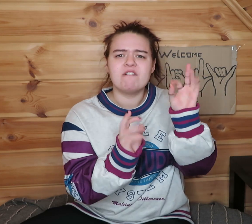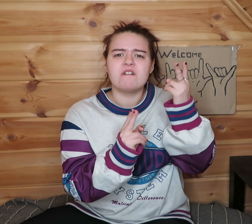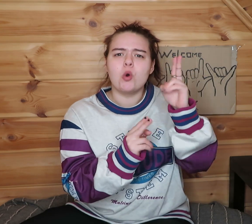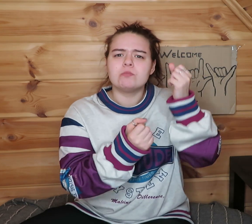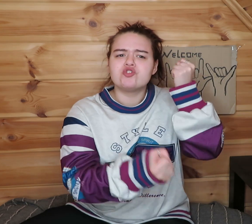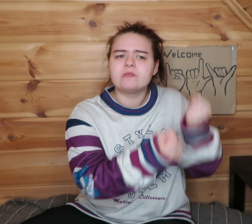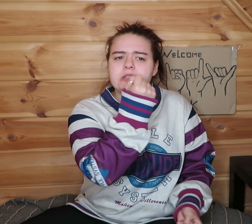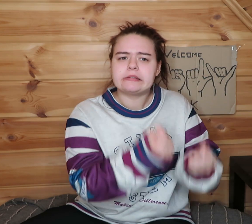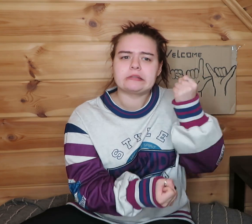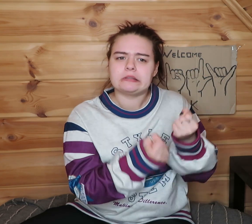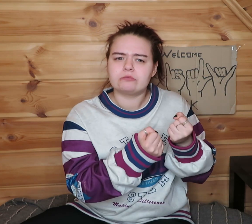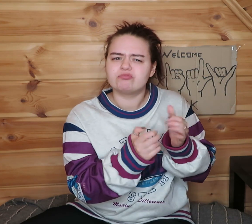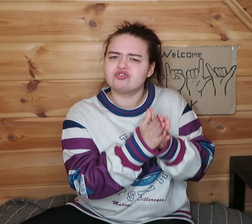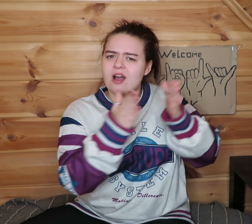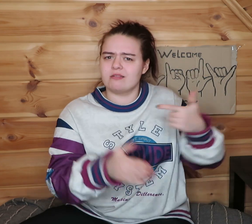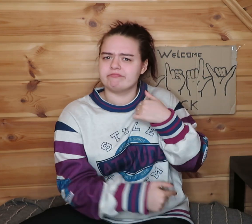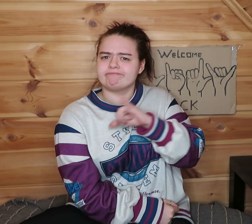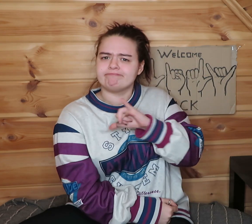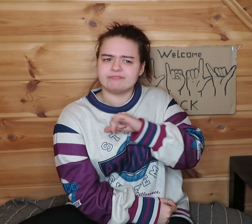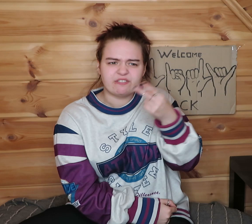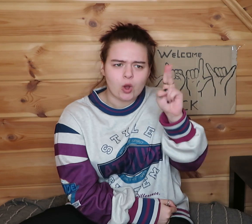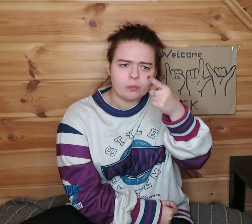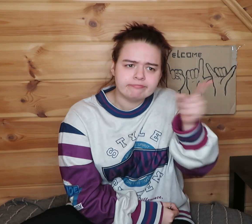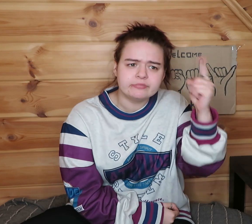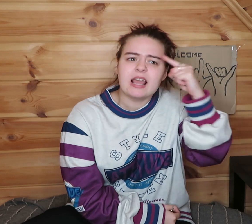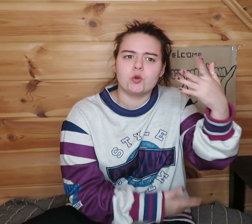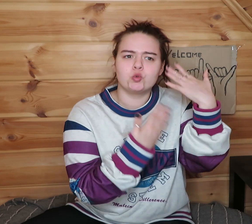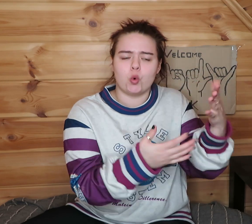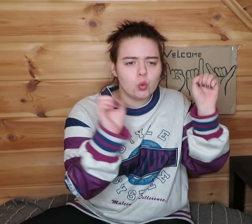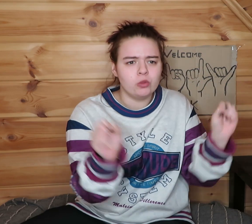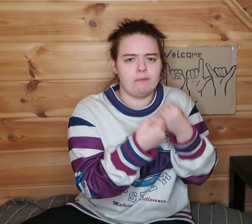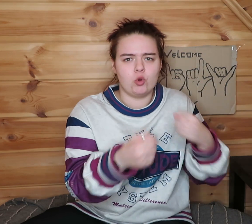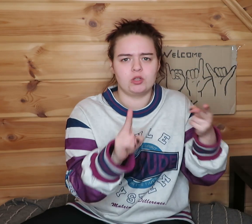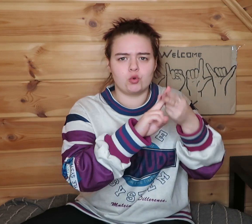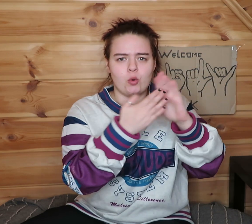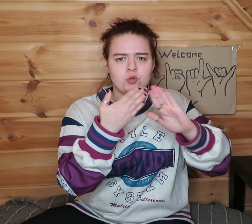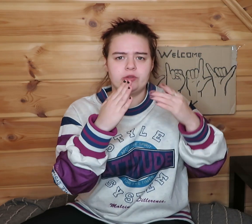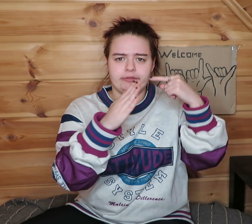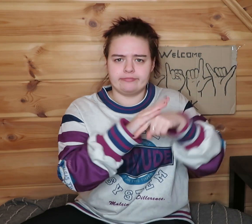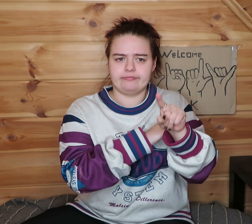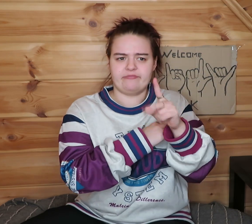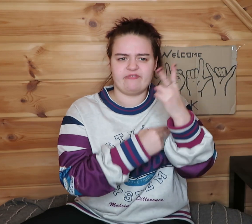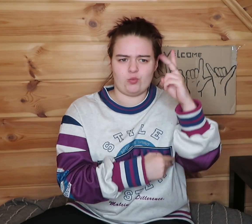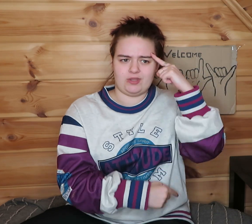Schade, das hätte mich interessiert. Warum sie denken,dass es unmöglich ist.